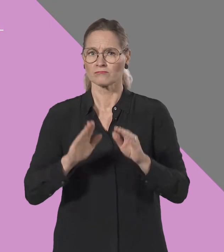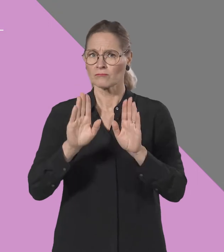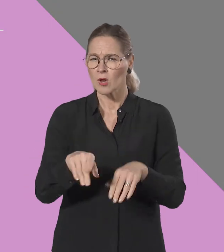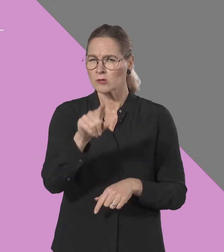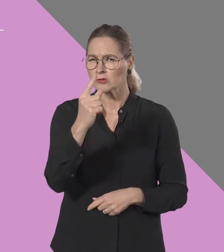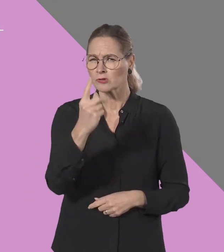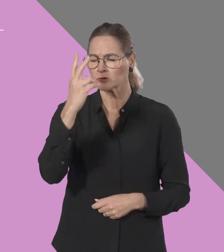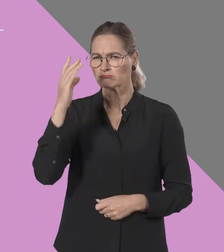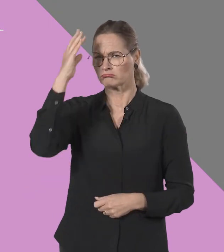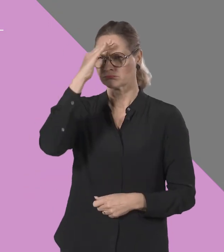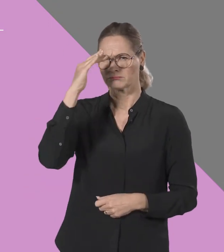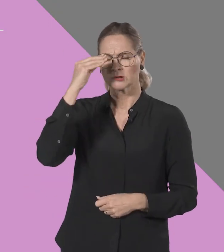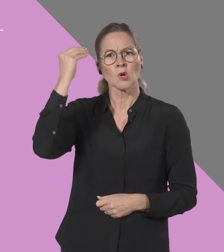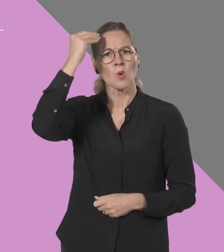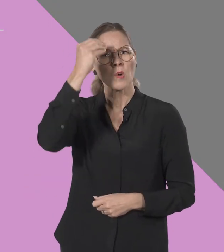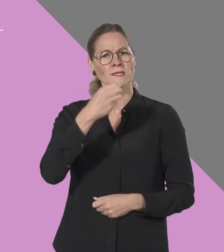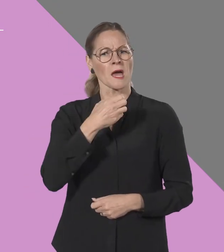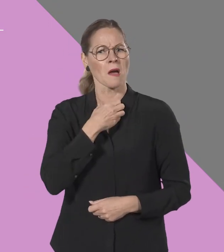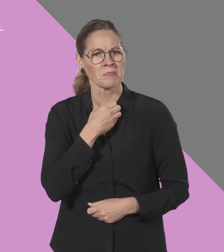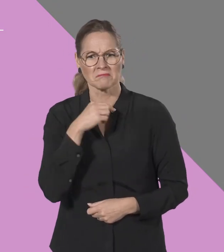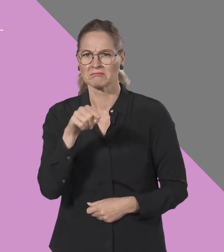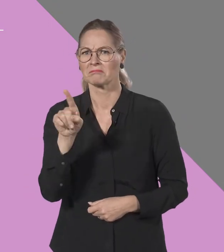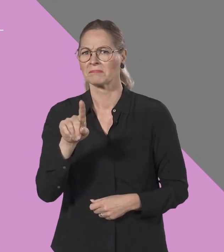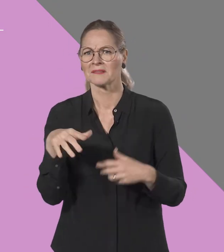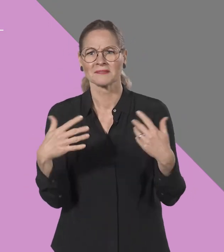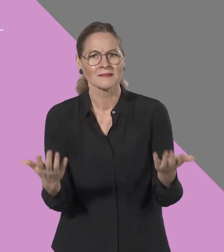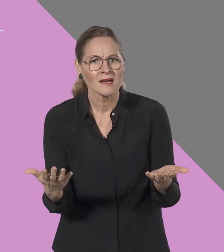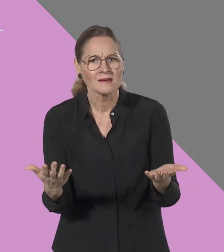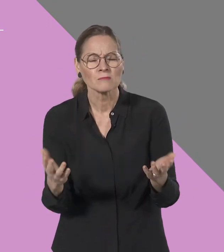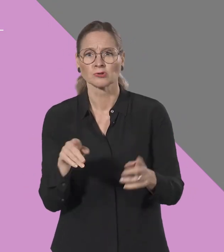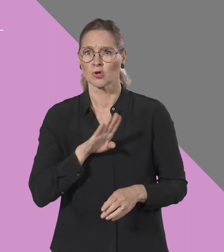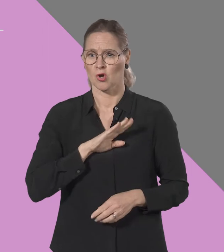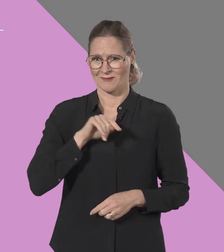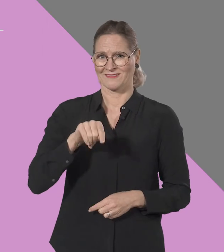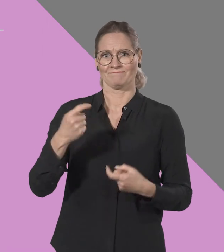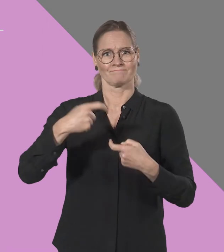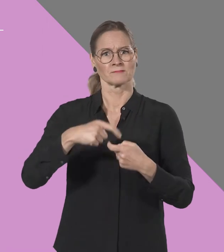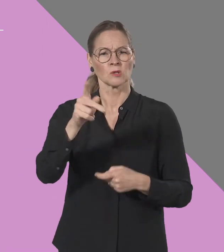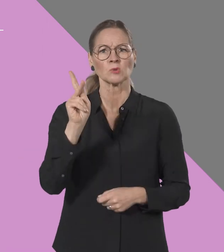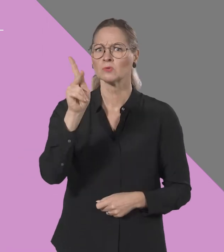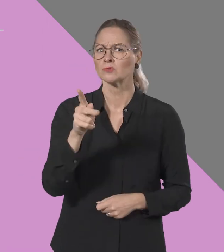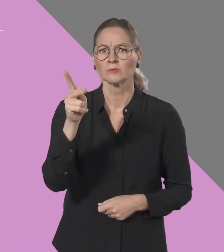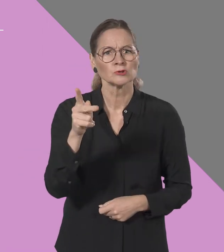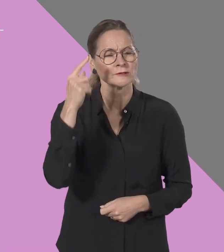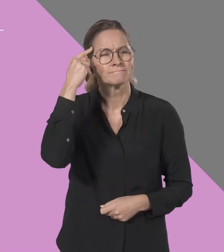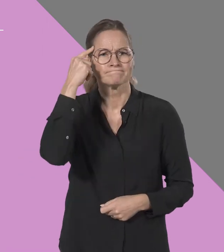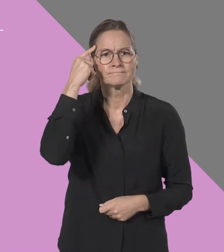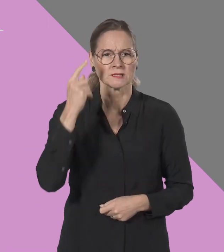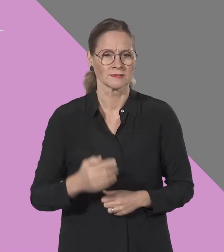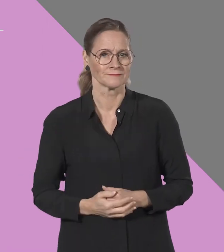Oletko joskus miettinyt, että mitä uniapnea on - tai onko sinulla siihen liittyviä kysymyksiä mielessä?